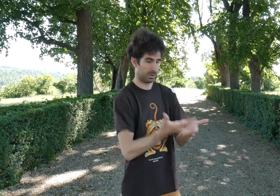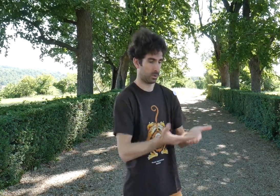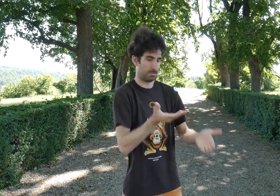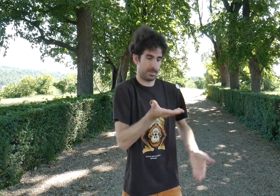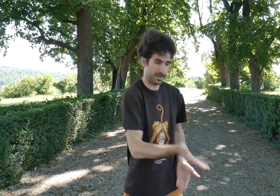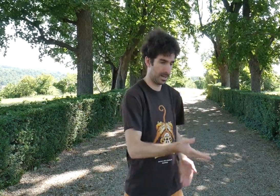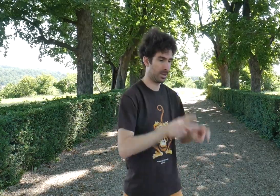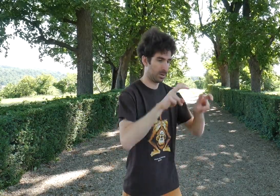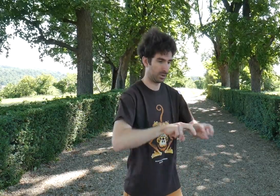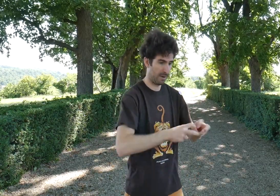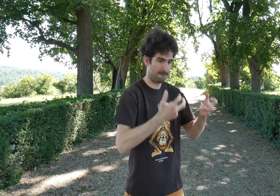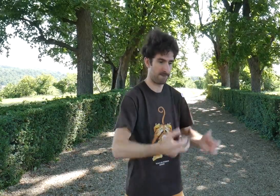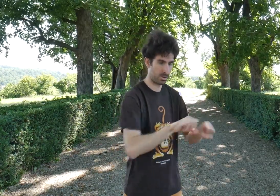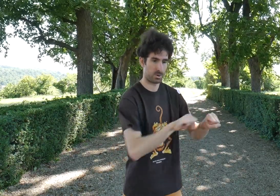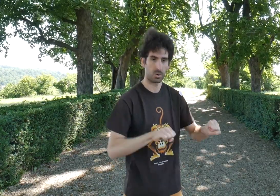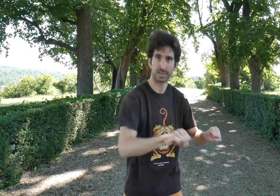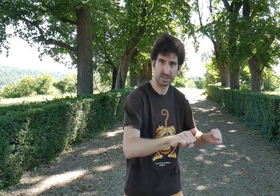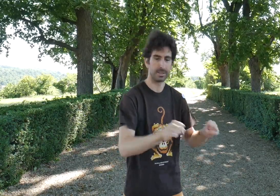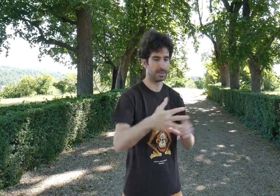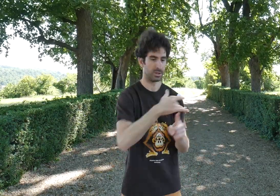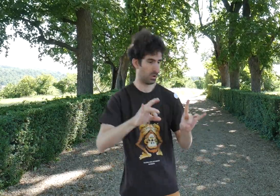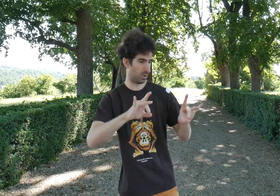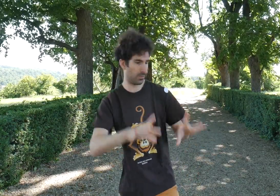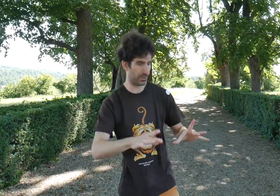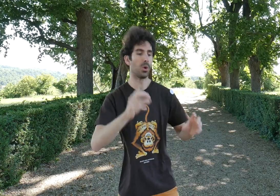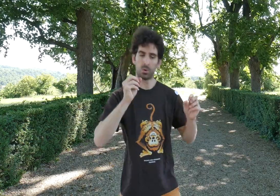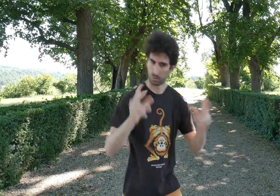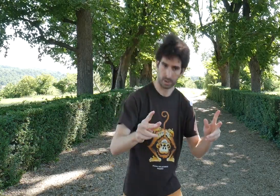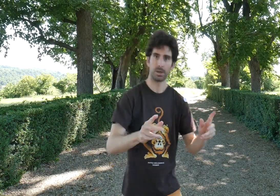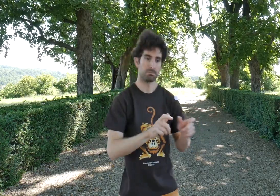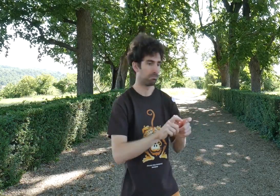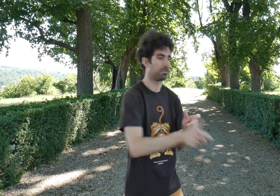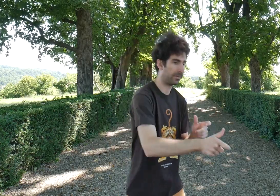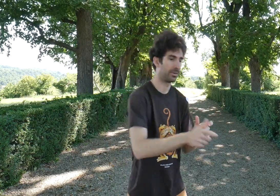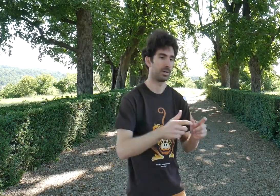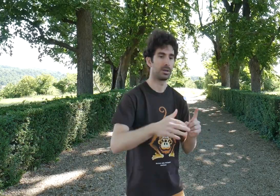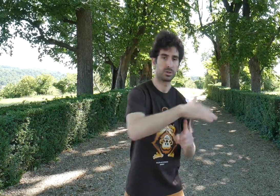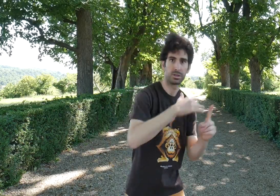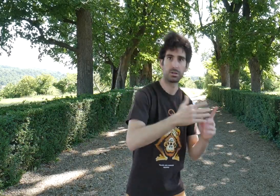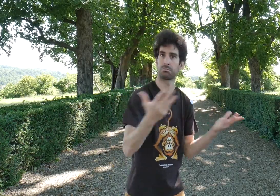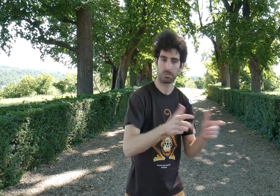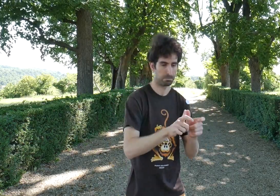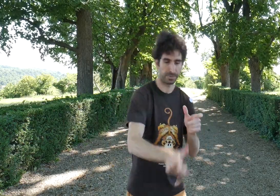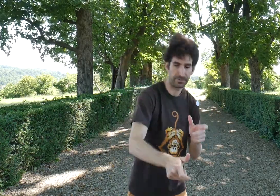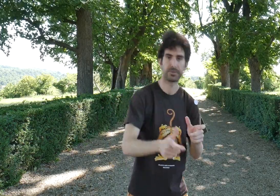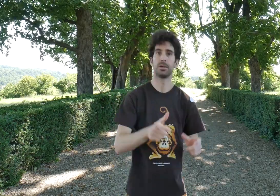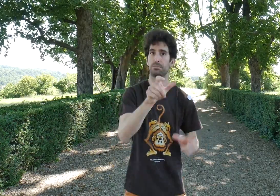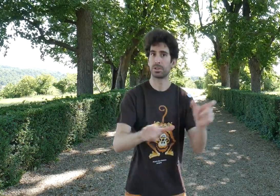Dans cette situation, la recherche veut avancer tandis que la société est contre. OK. Quelles sont les conséquences sur la société, les personnes